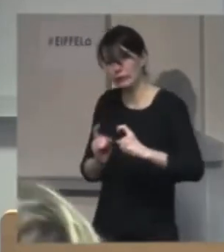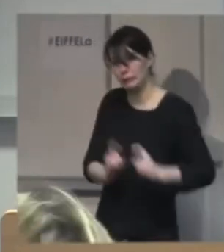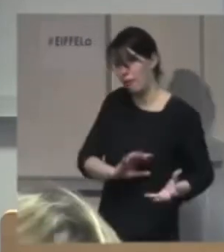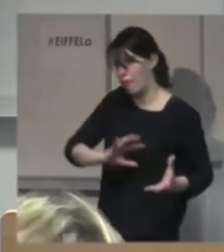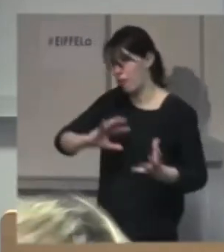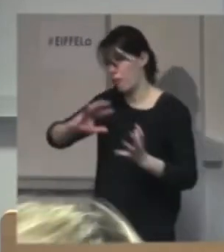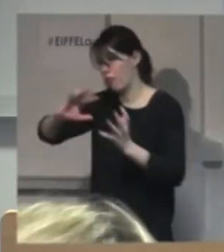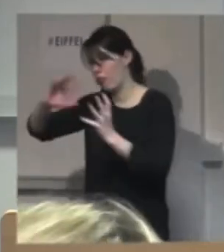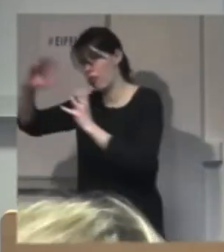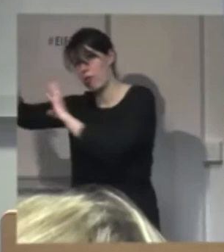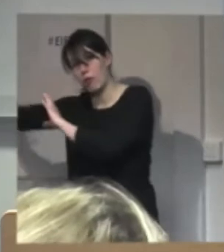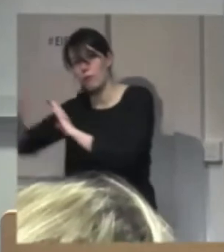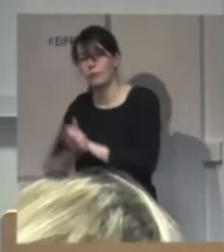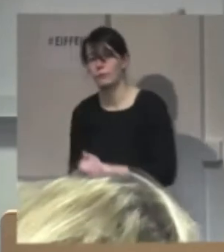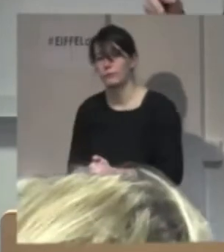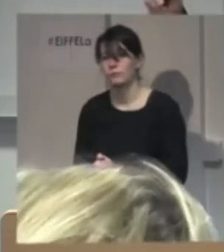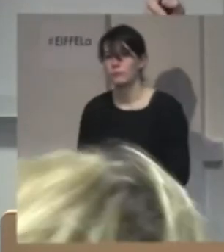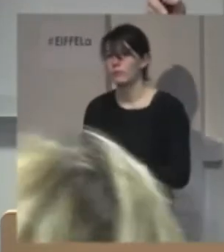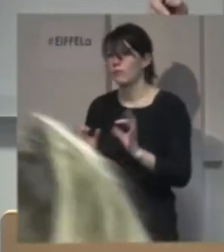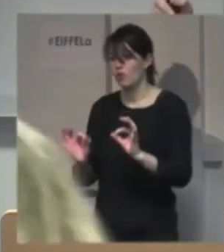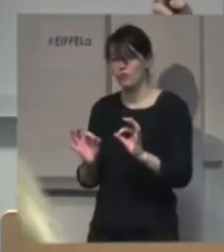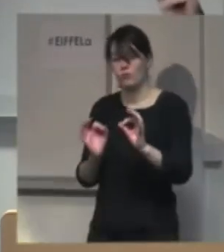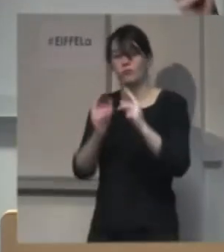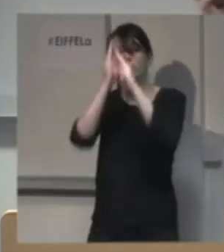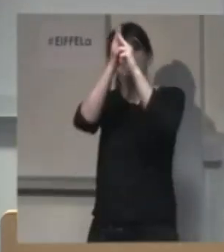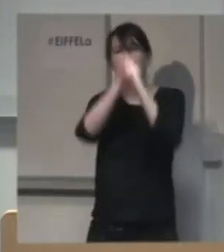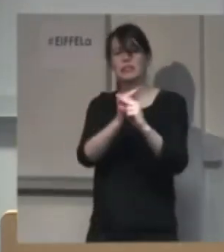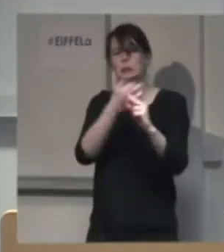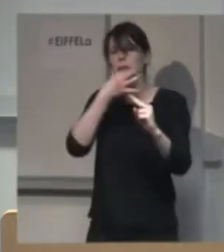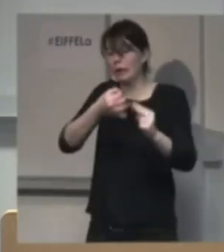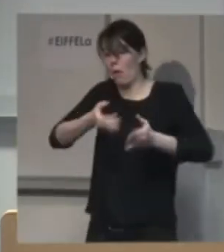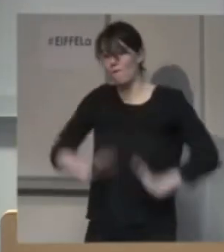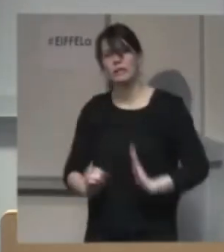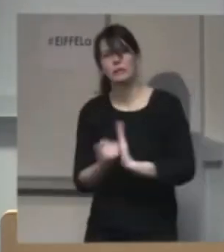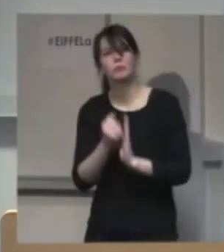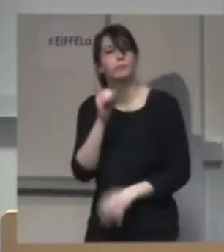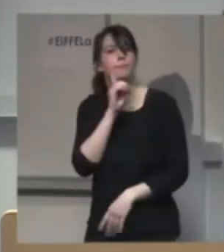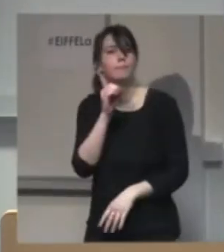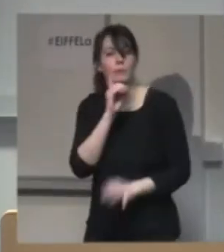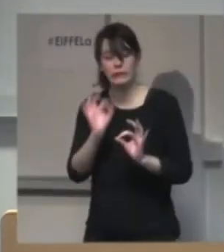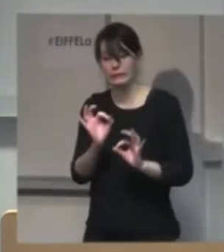Alors, pourquoi je disais "définition officielle" ? Parce que dès qu'on parle d'accessibilité numérique,